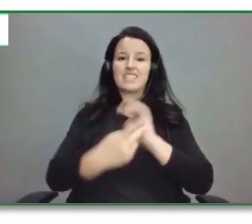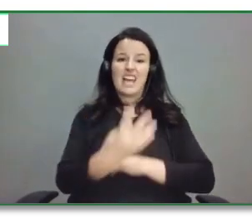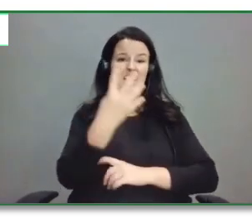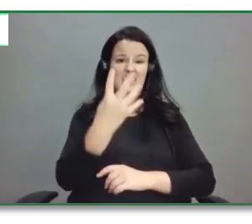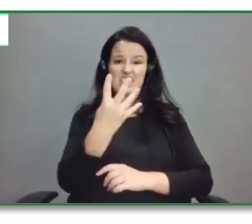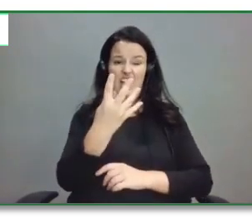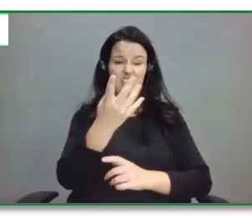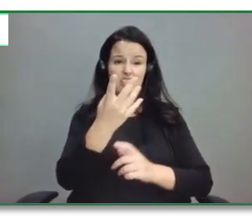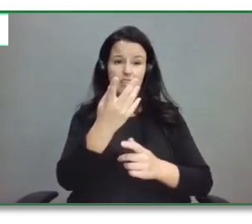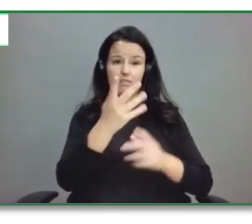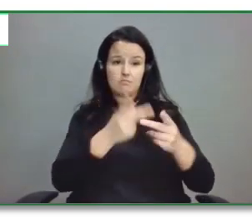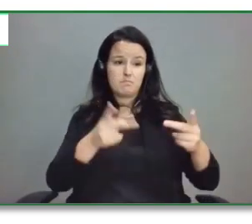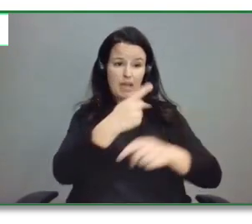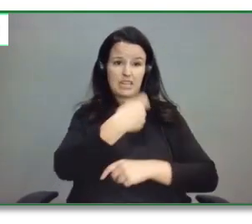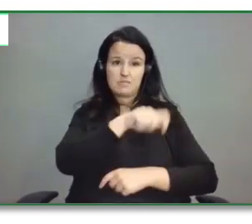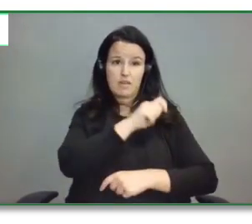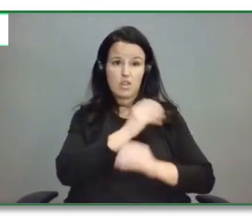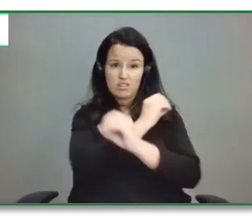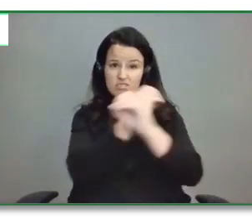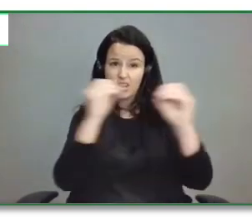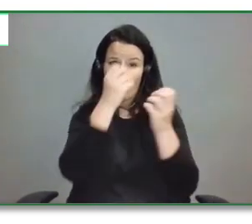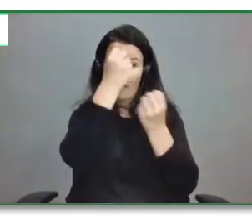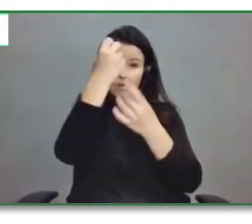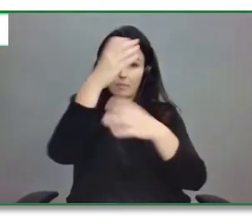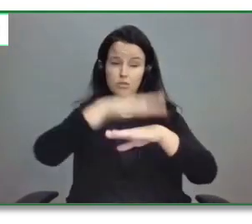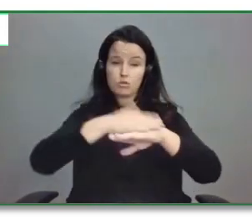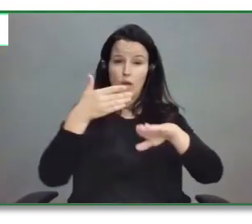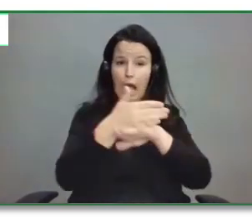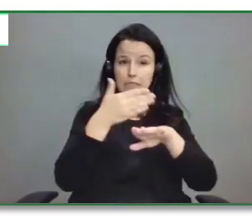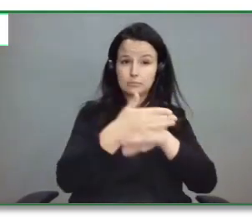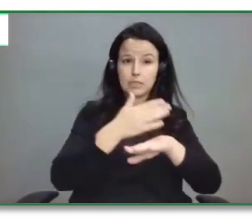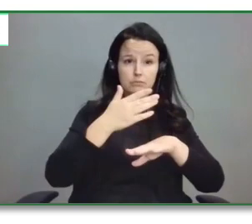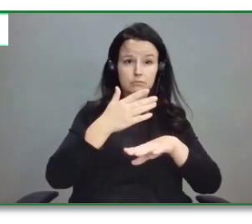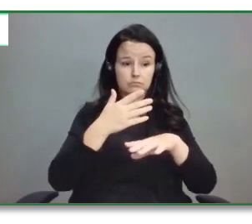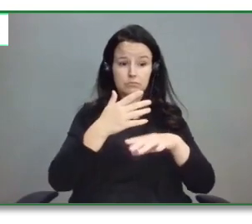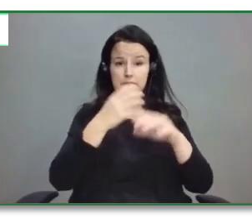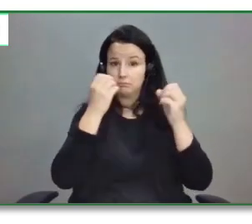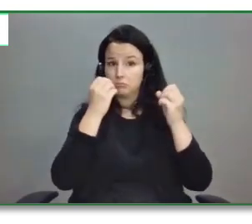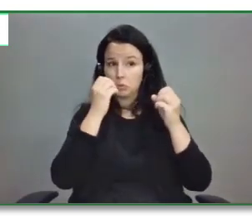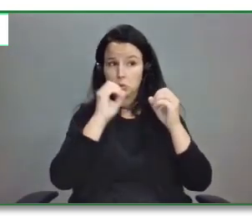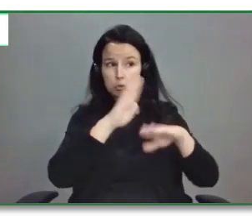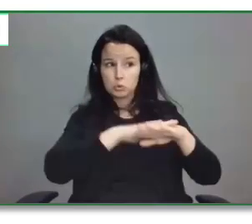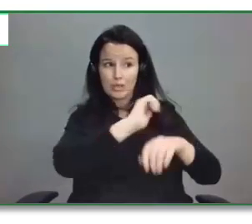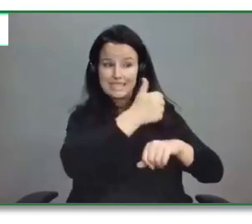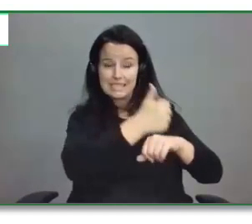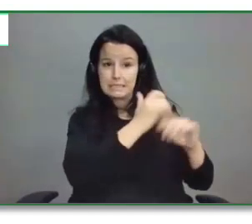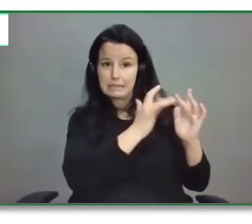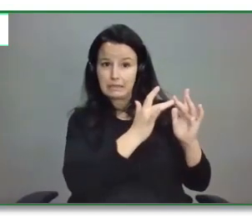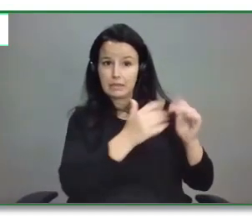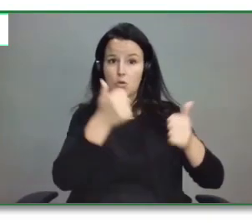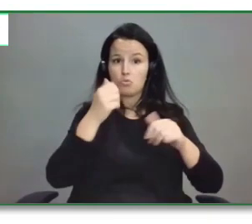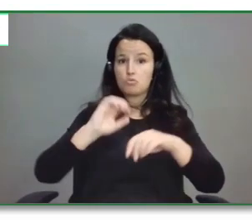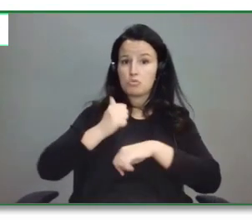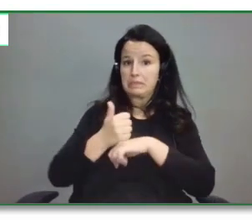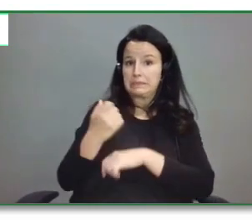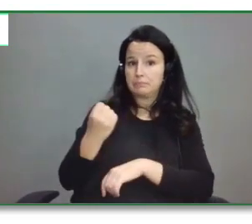sur l'accessibilité ni sur le site web officiel ni sur le site privé il y a